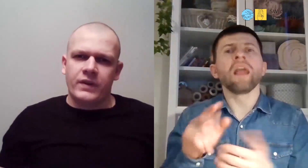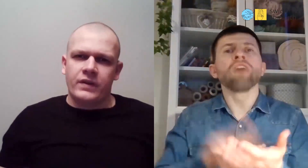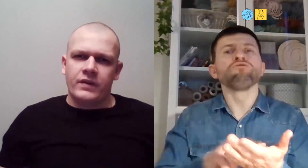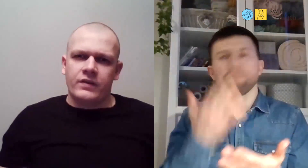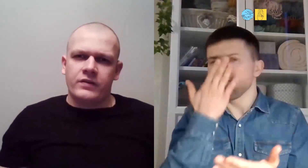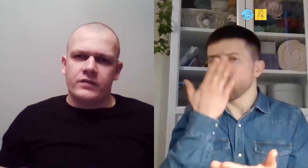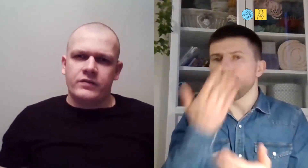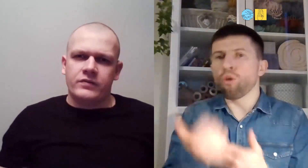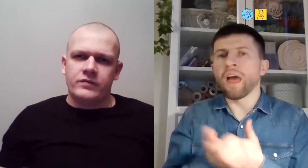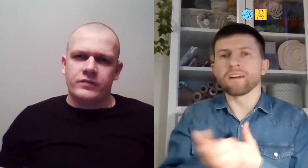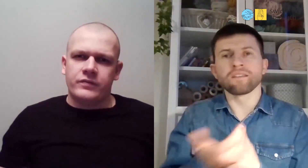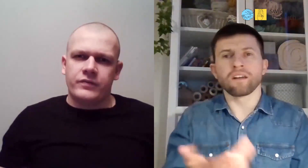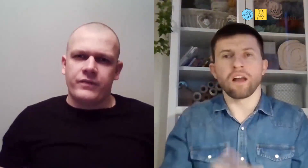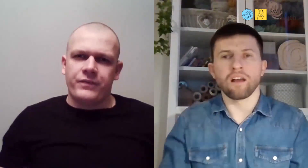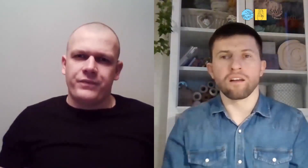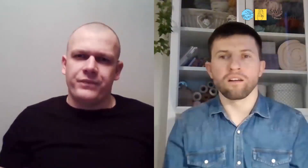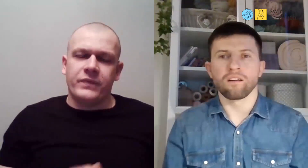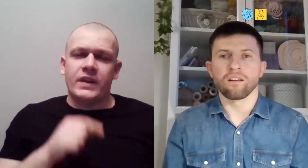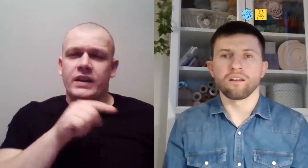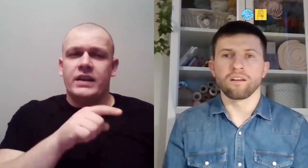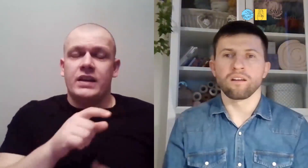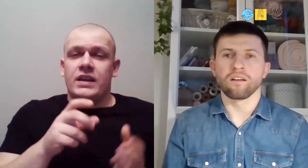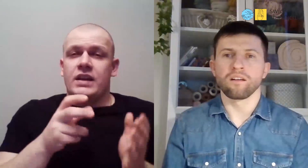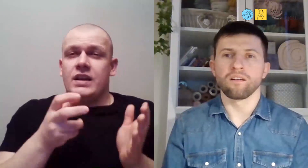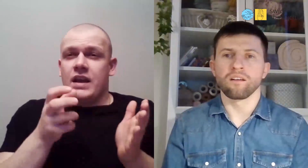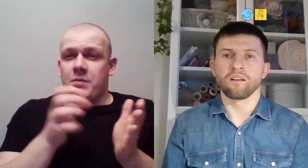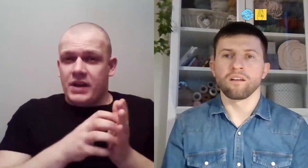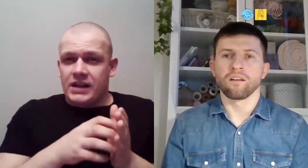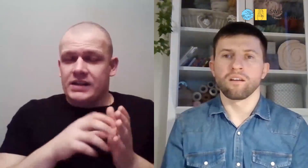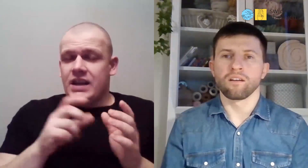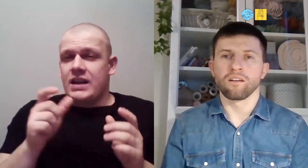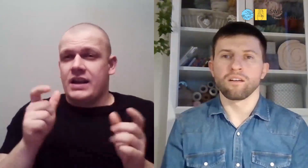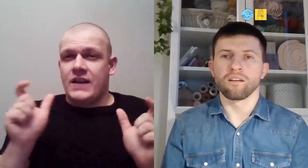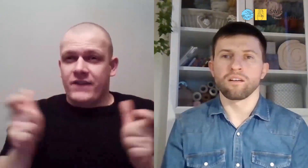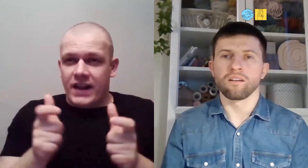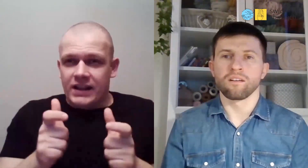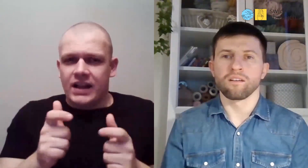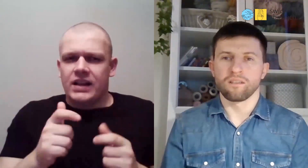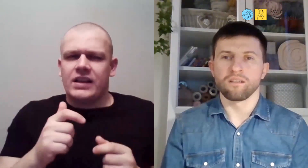Na czym polega? [Hubert]: — Aplikacja „Kwarantanna” –